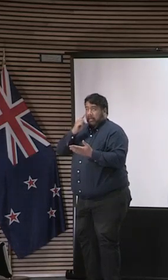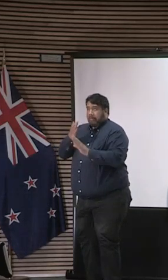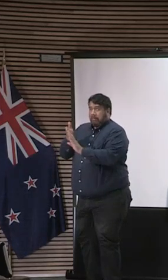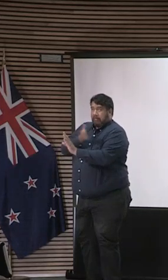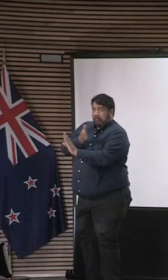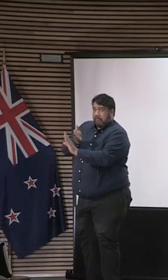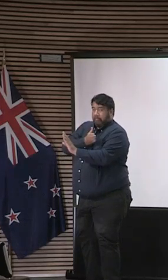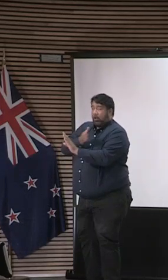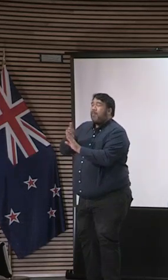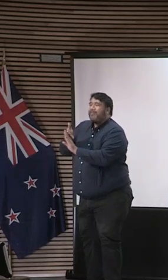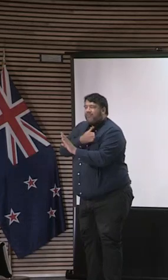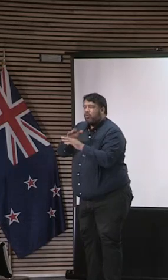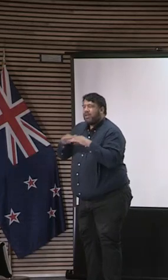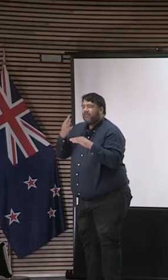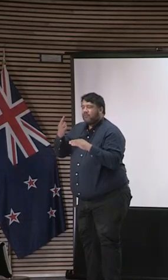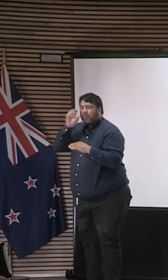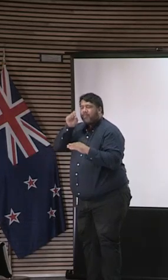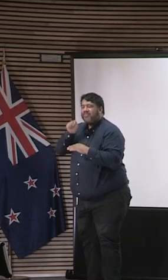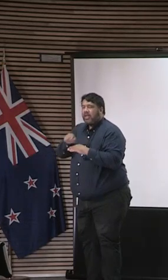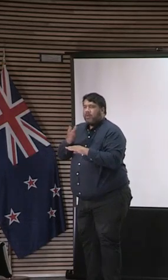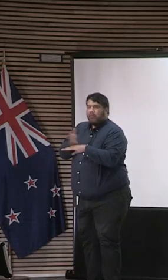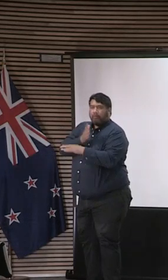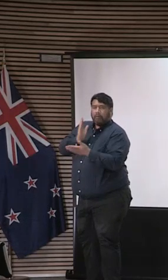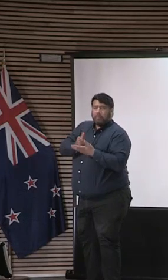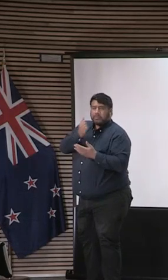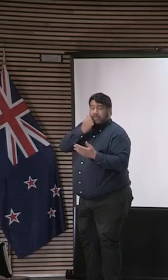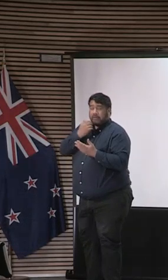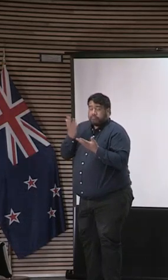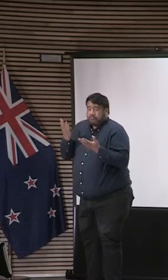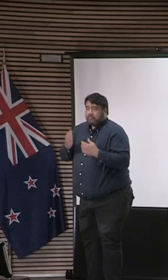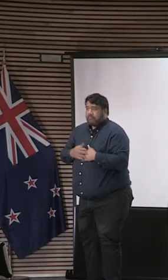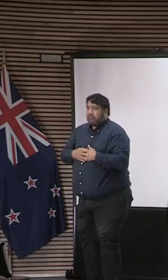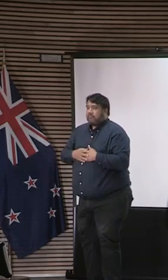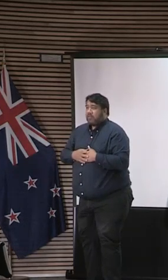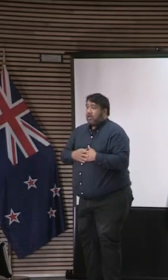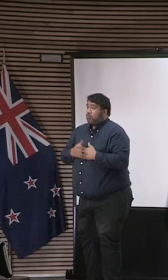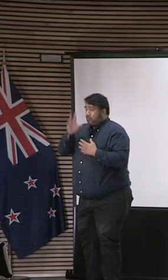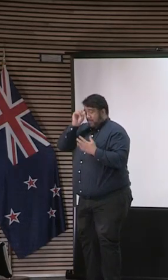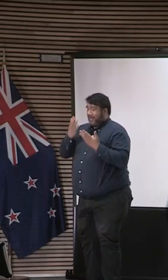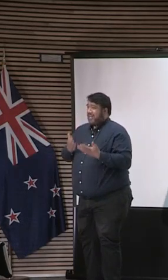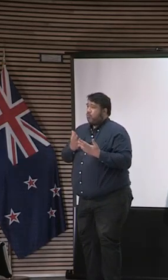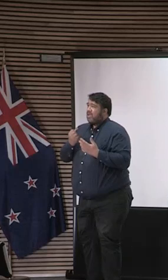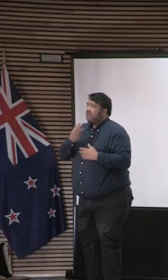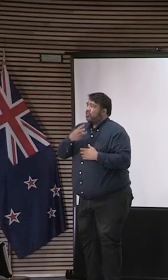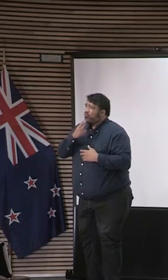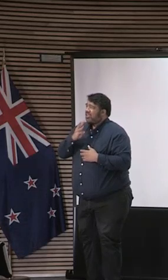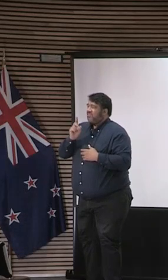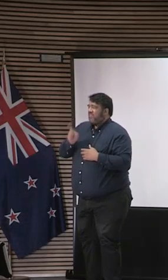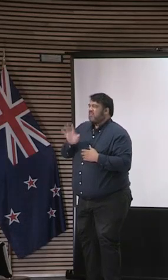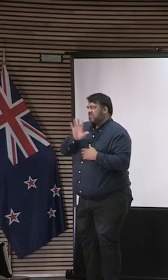Ka taea e au te tiki ra i